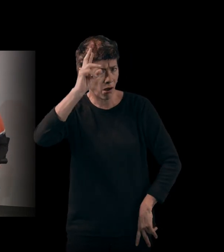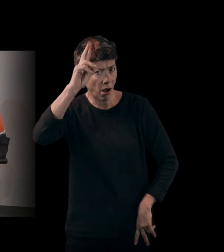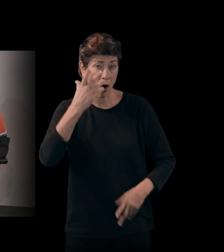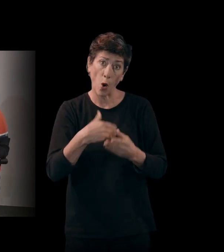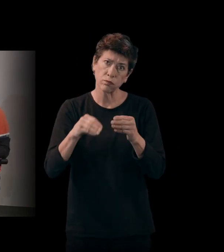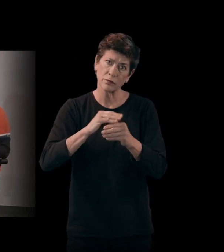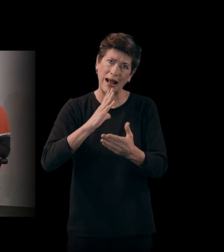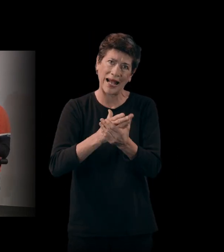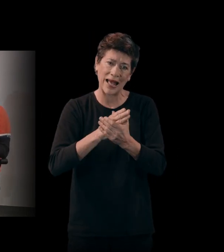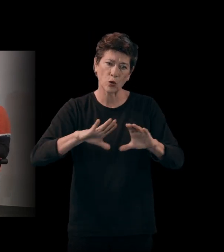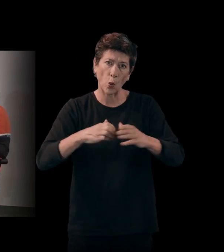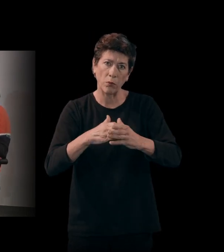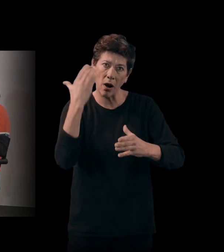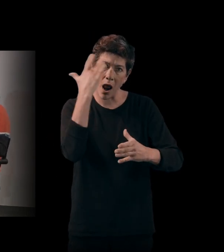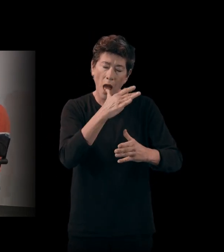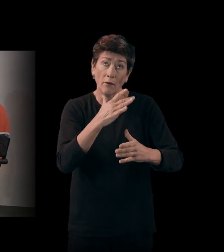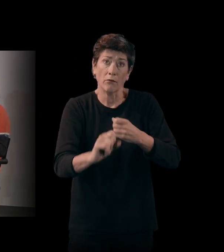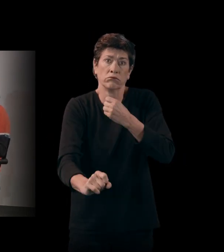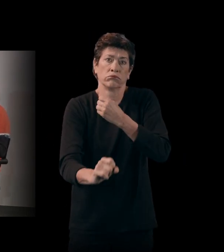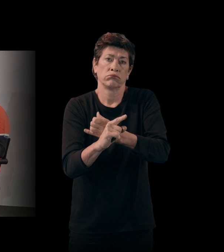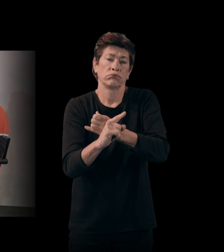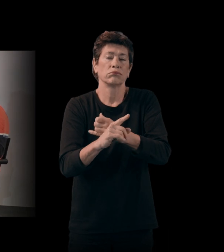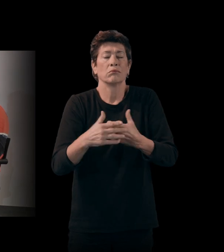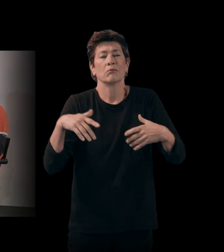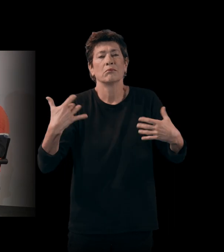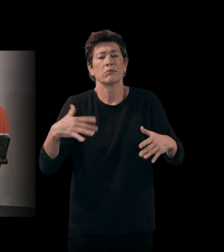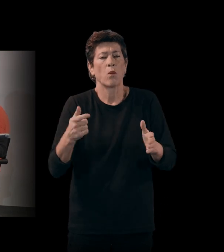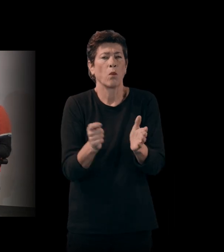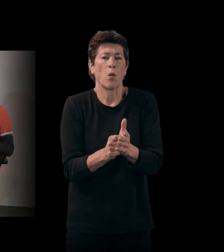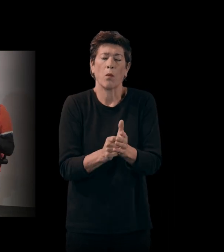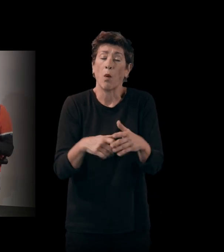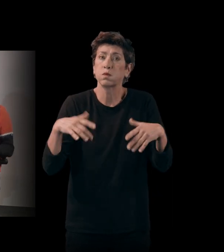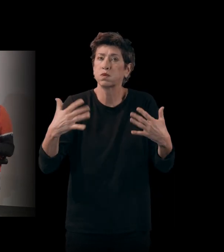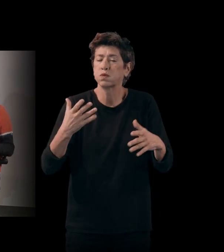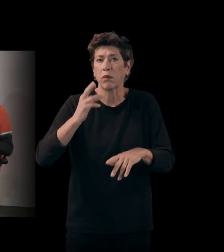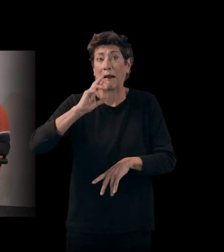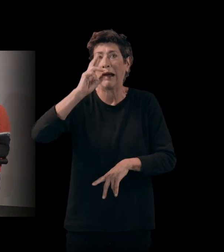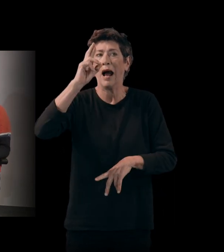vous pouvez l'imaginez, encore plus. Donc, c'était un moment qui était très rare et qui était à chaque fois teinté de solennité.